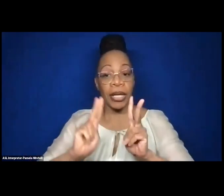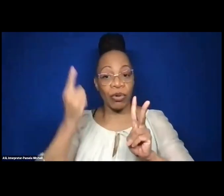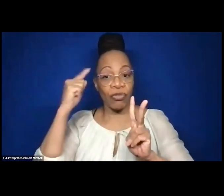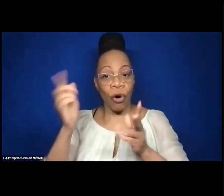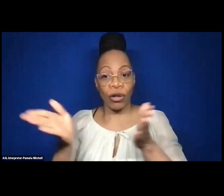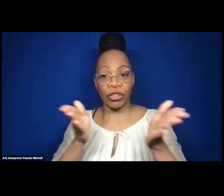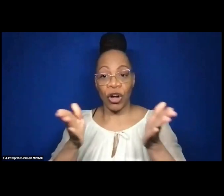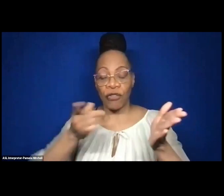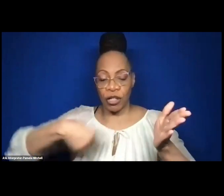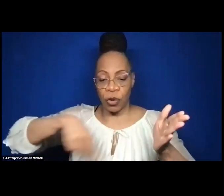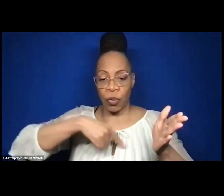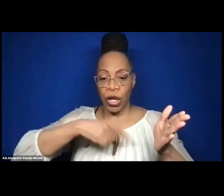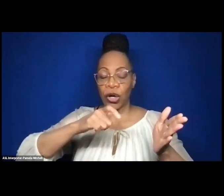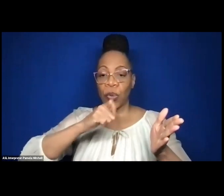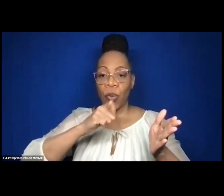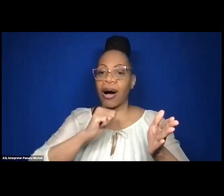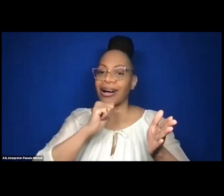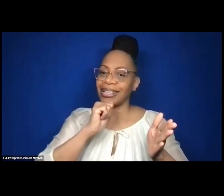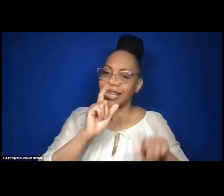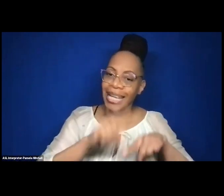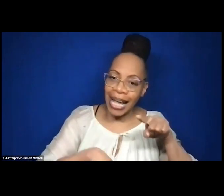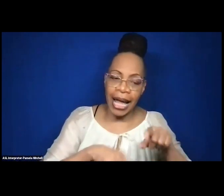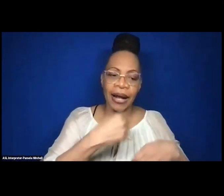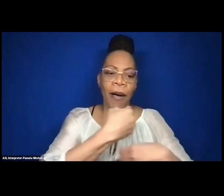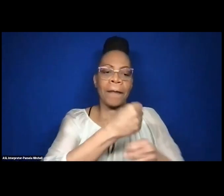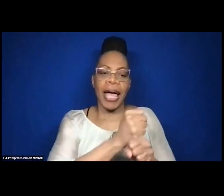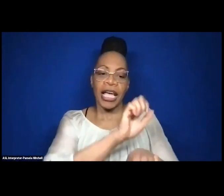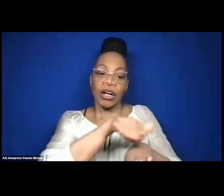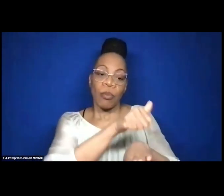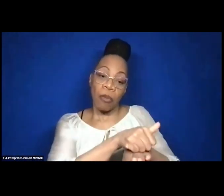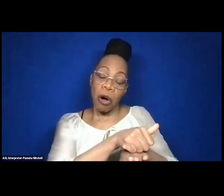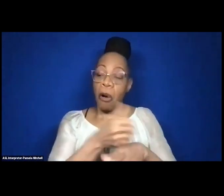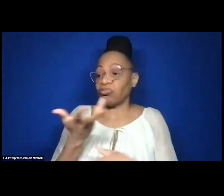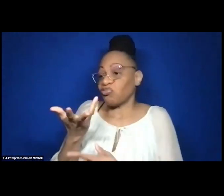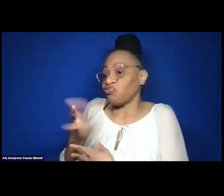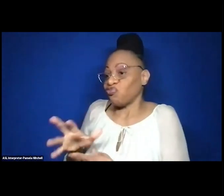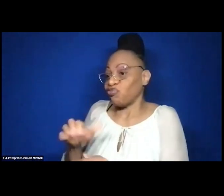que no pueda hacer una cita o que no quiera hacer una cita. Es realmente crucial,